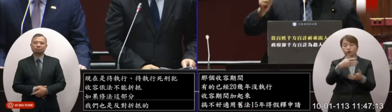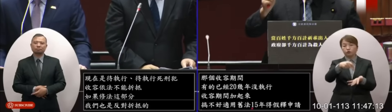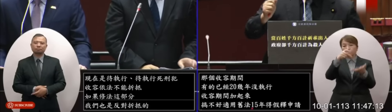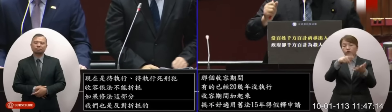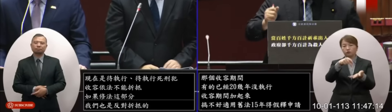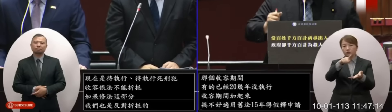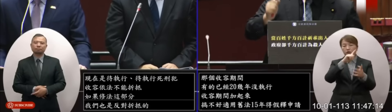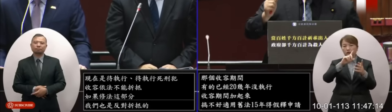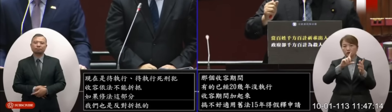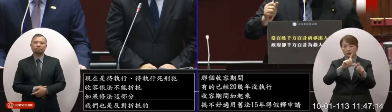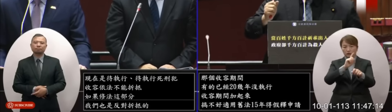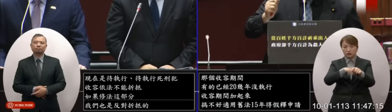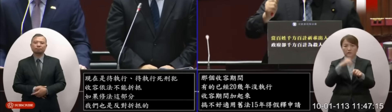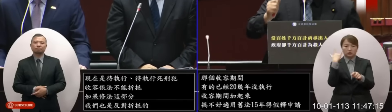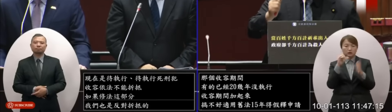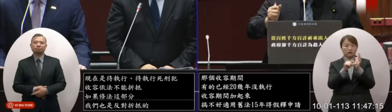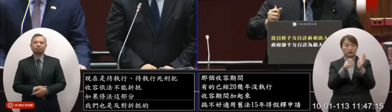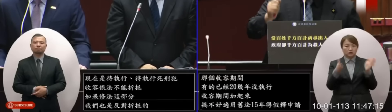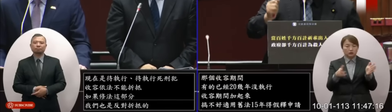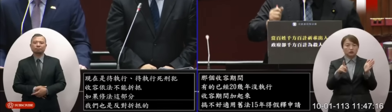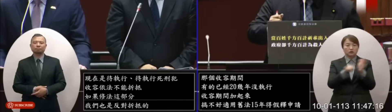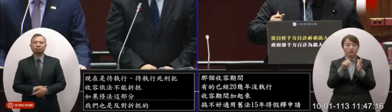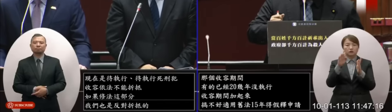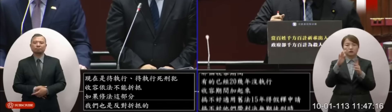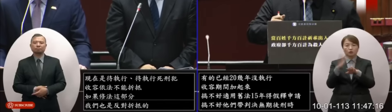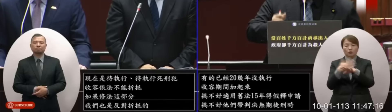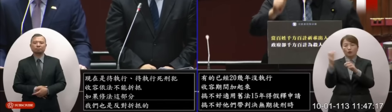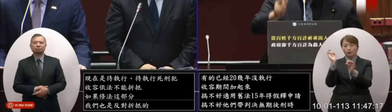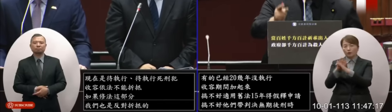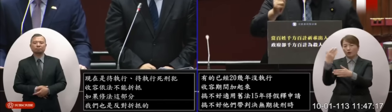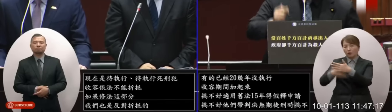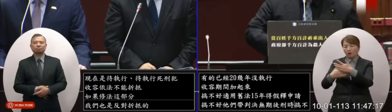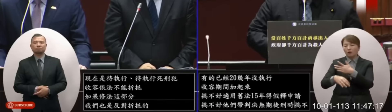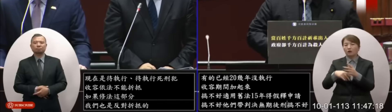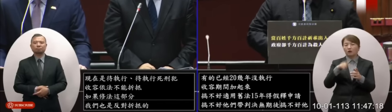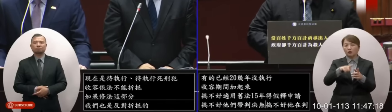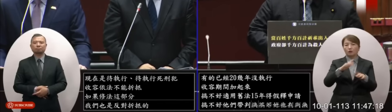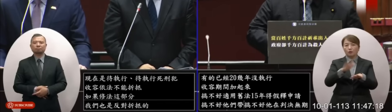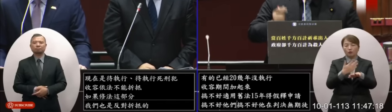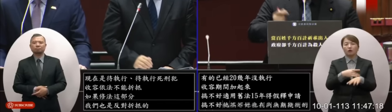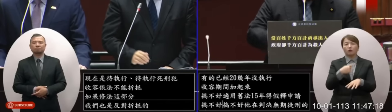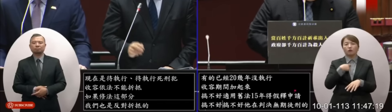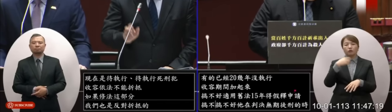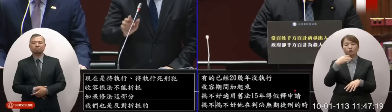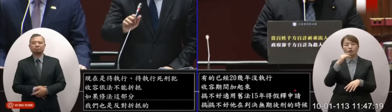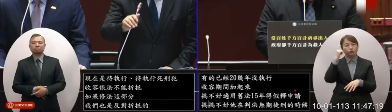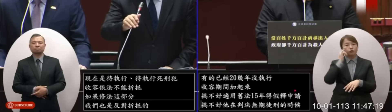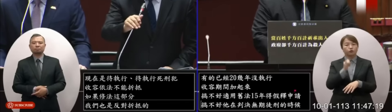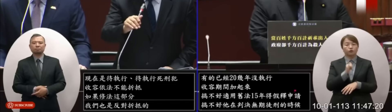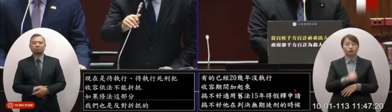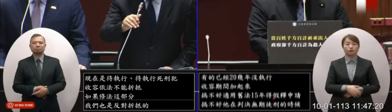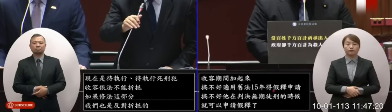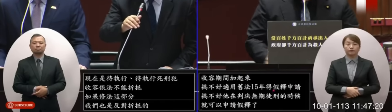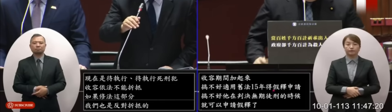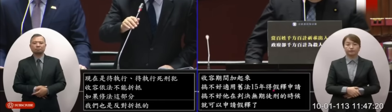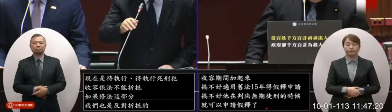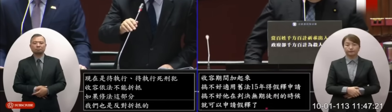收容期間你們不會列入刑期的計算 我是要確認這個點哦 部長這有沒有什麼問題 依據現行